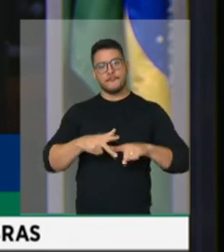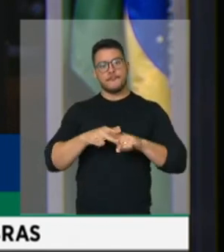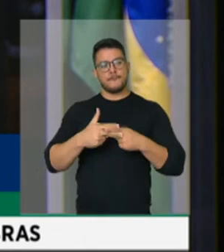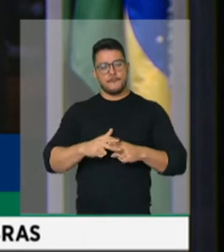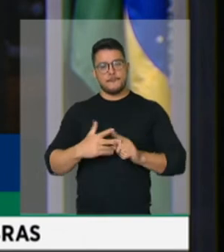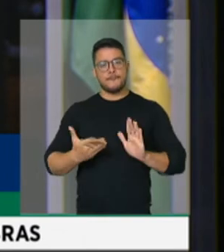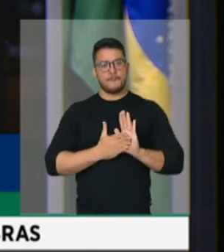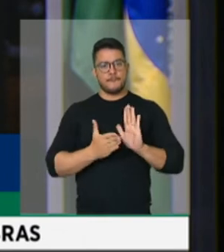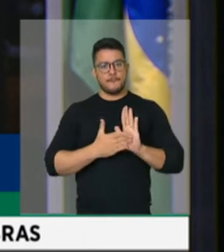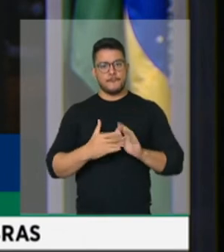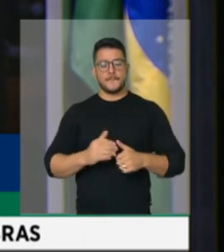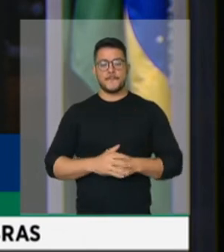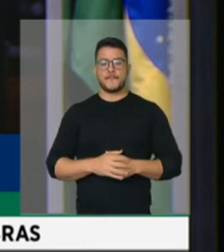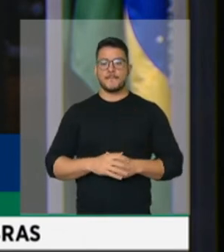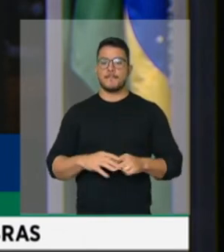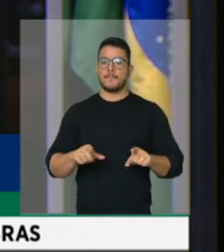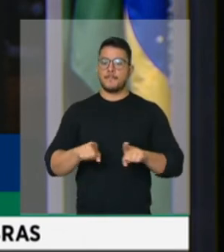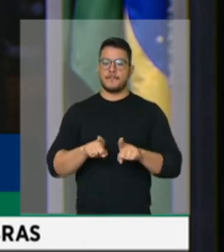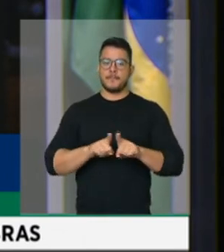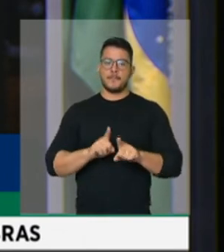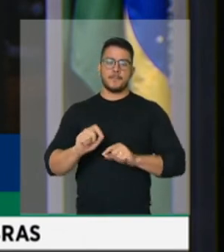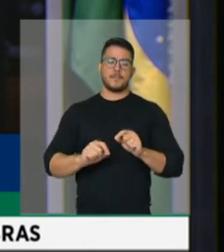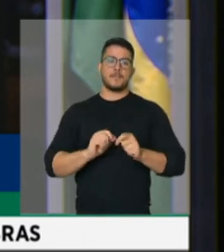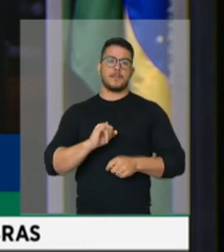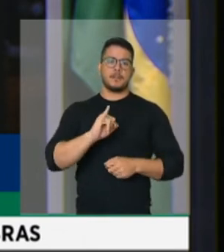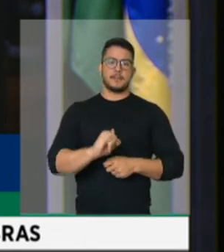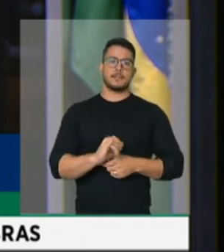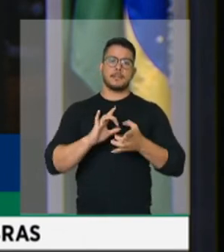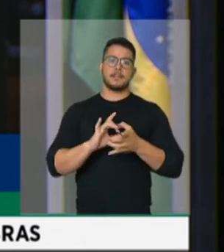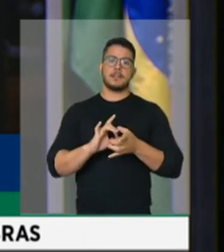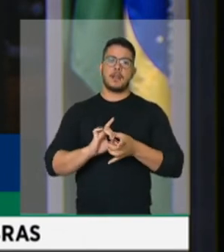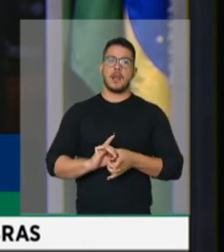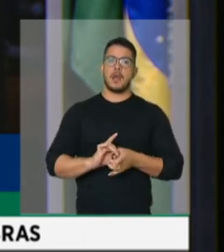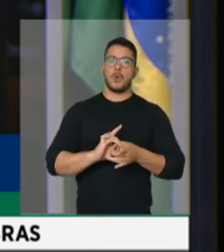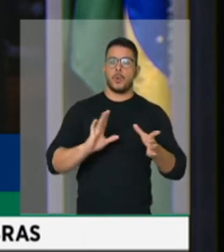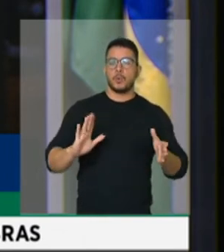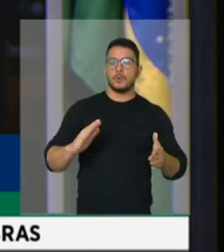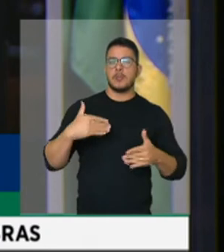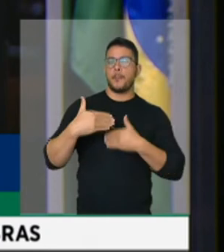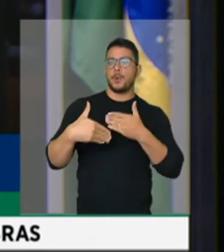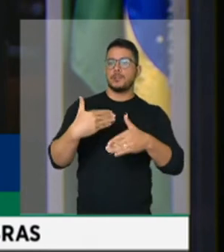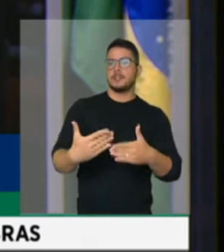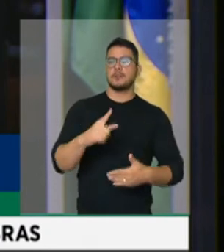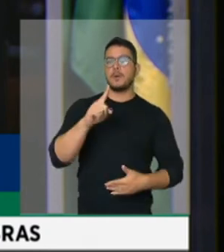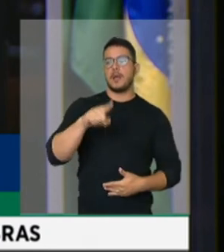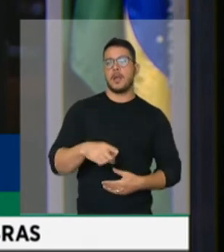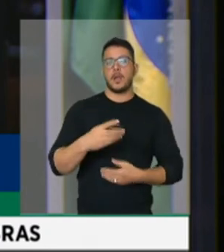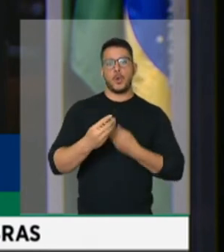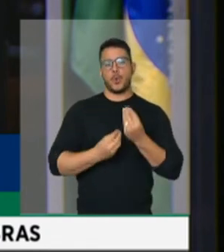VALOR ADICIONADO AS CONCESSÕES NOVOS CONTRATOS DE GESTÃO NOS TERMOS PROPOSTOS PELA MEDIDA PROVISÓRIA. NO ENTANTO CONSIDERAMOS A NECESSIDADE DE